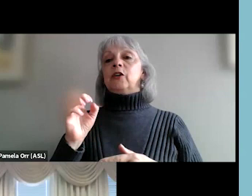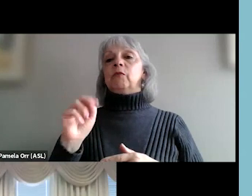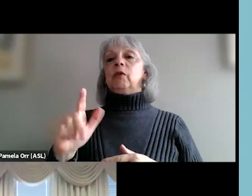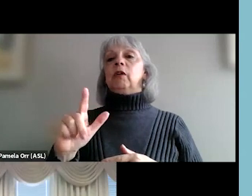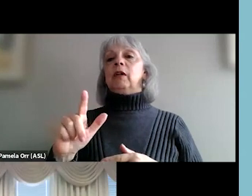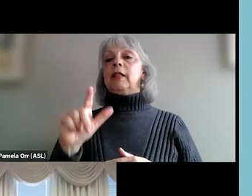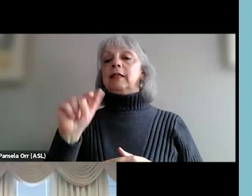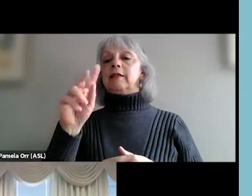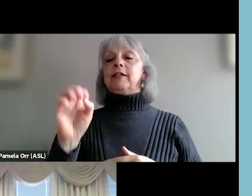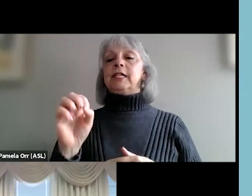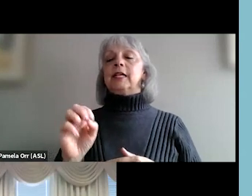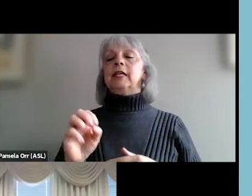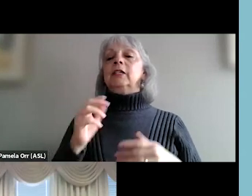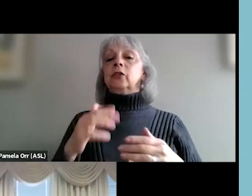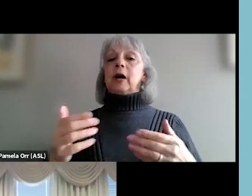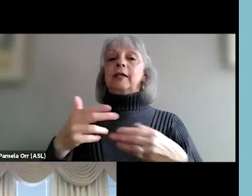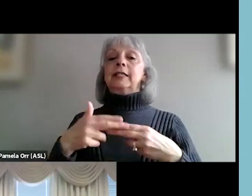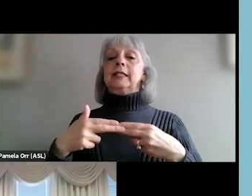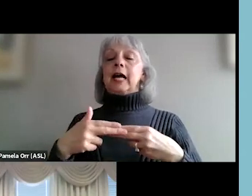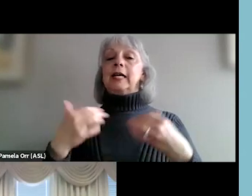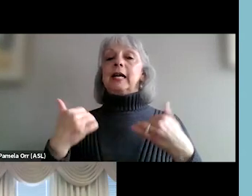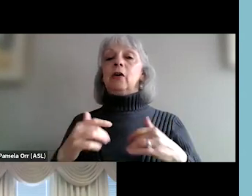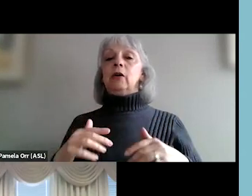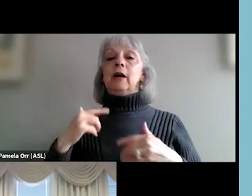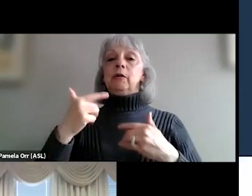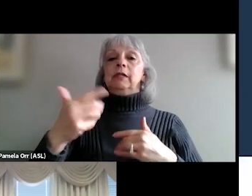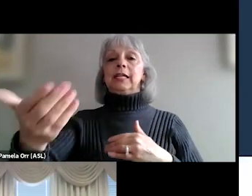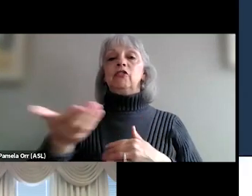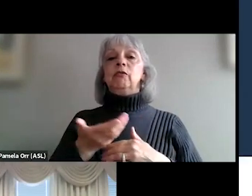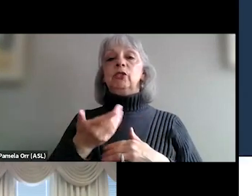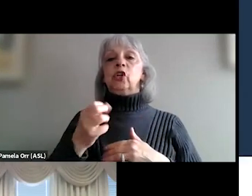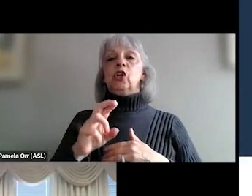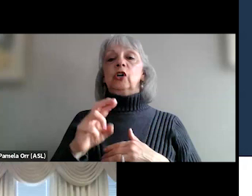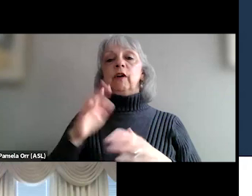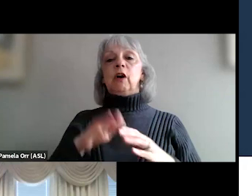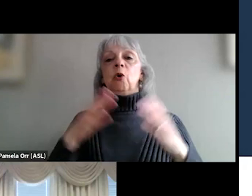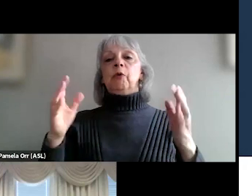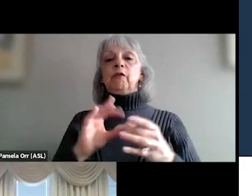Y con la siguiente diapositiva, la presentaré para que diga las palabras de apertura de hoy.